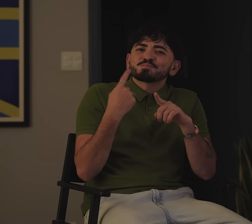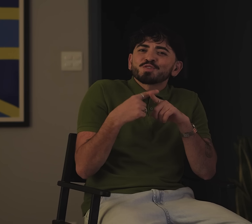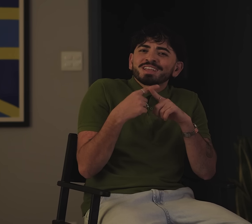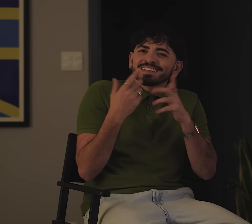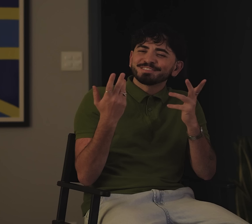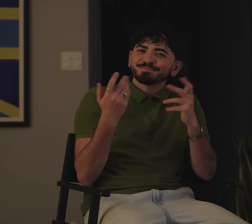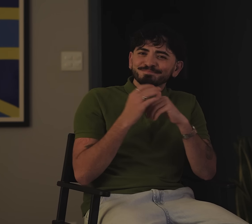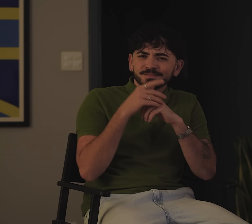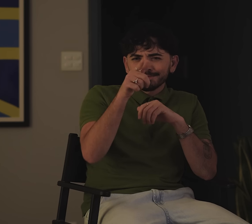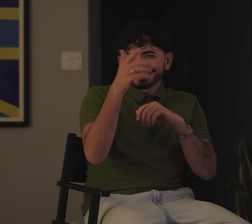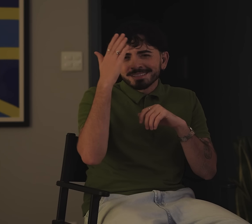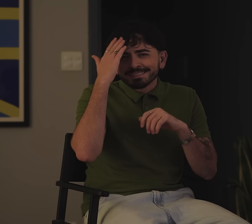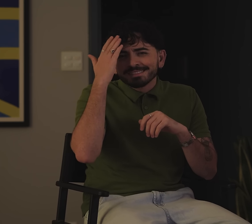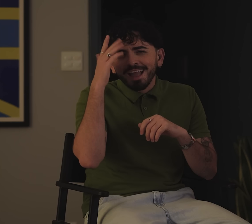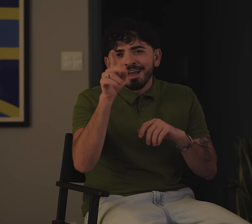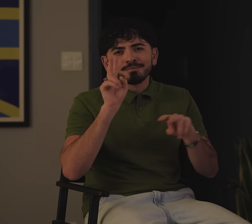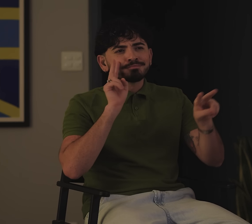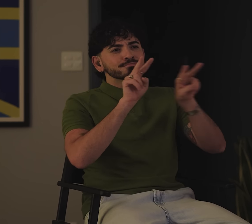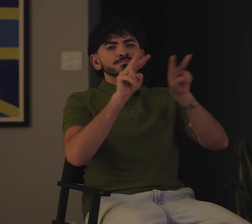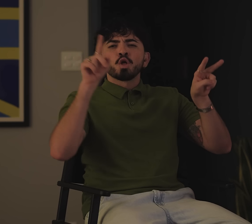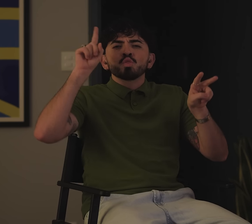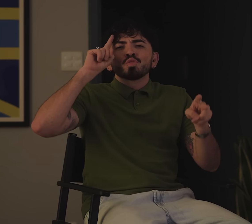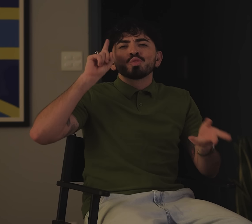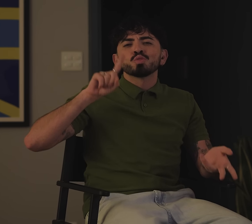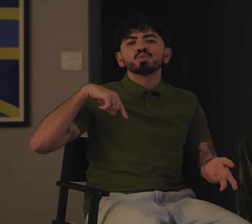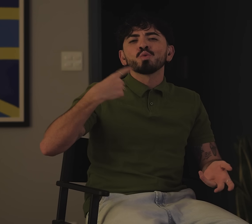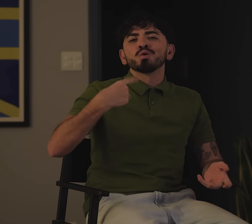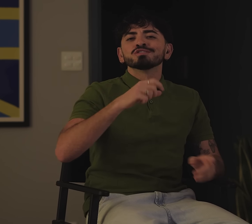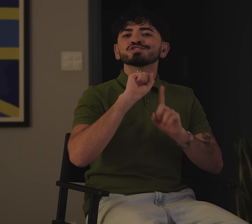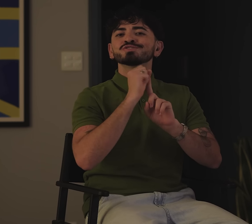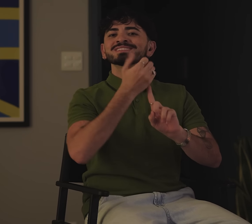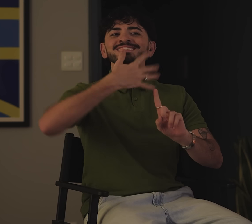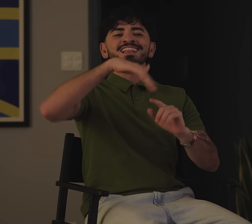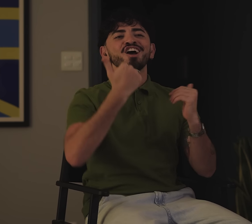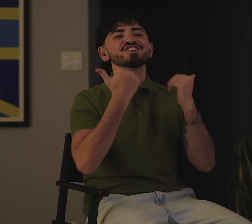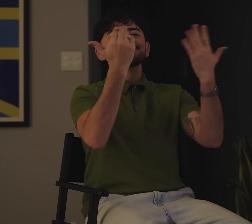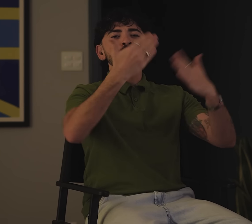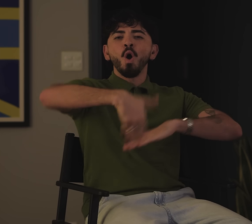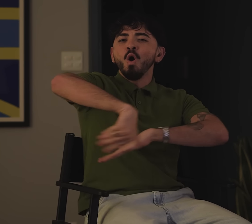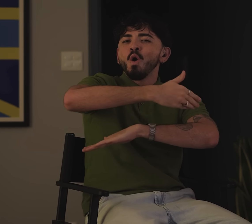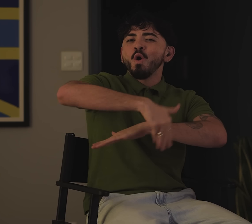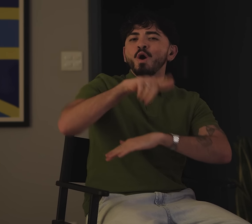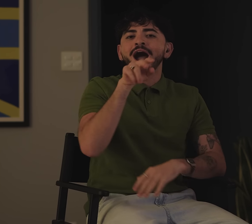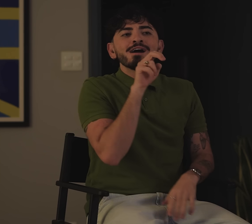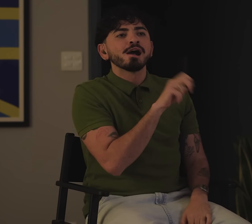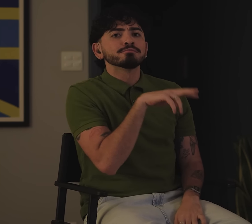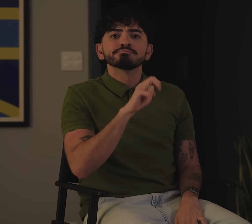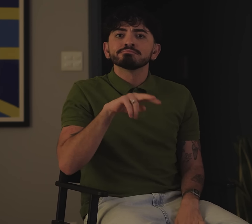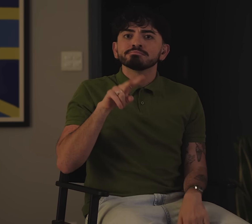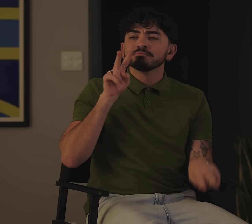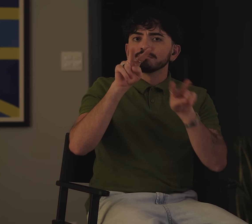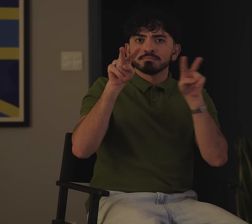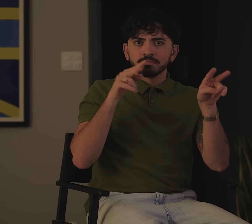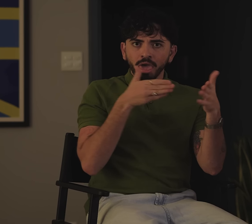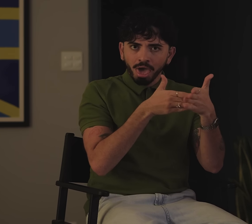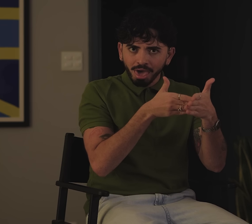Porque sabemos que, todos os dias, quando vivemos a realidade, andando pelas ruas e por outros lugares, ainda estamos em uma sociedade que